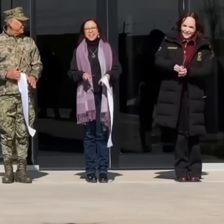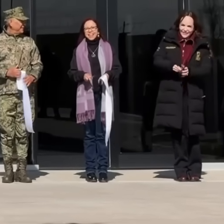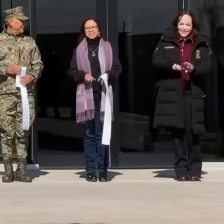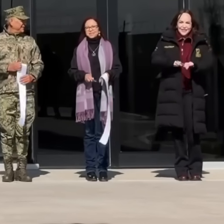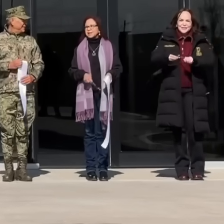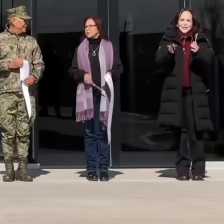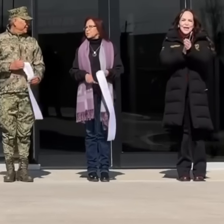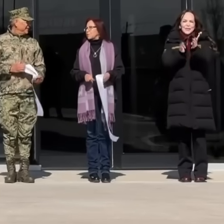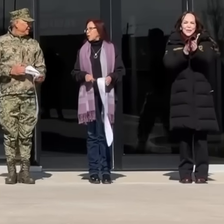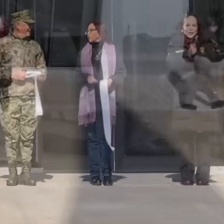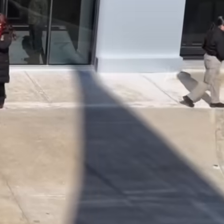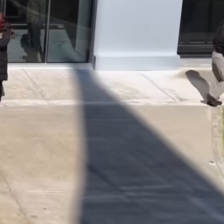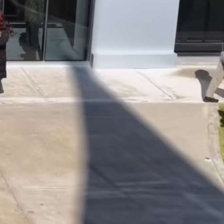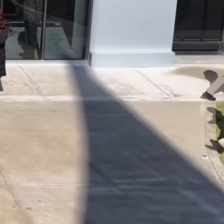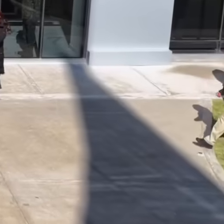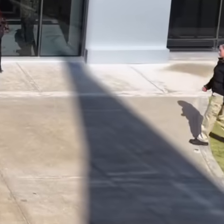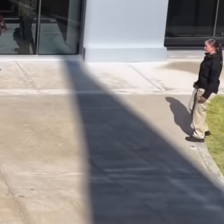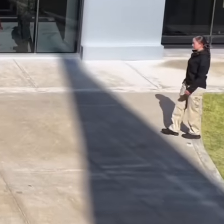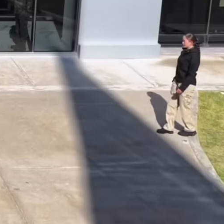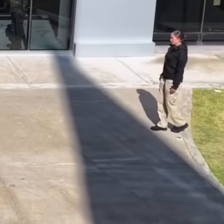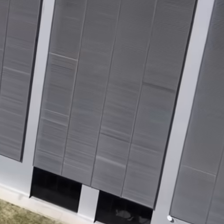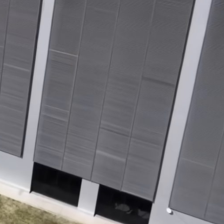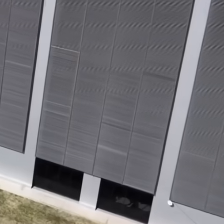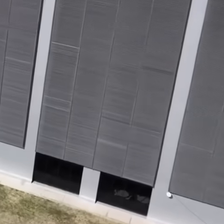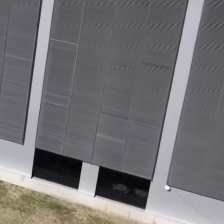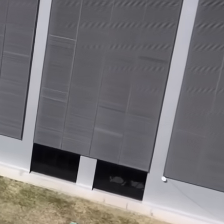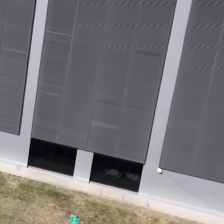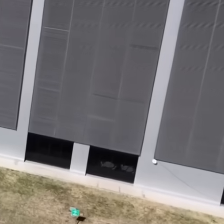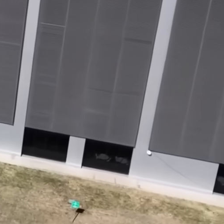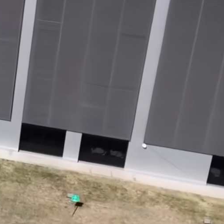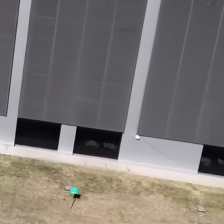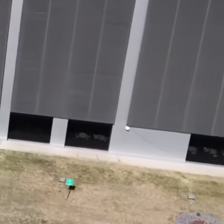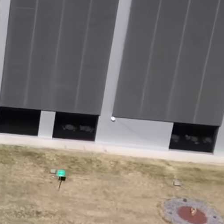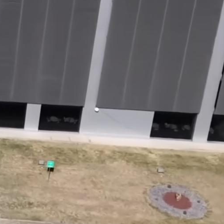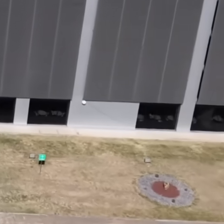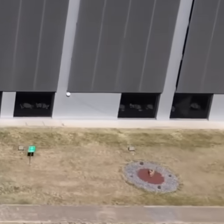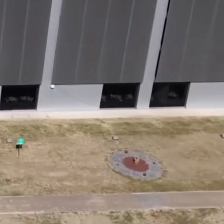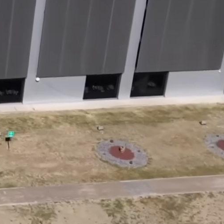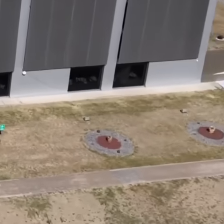orgullo patriótico. Lo que nunca se había logrado en los gobiernos del pasado, que mantuvieron la